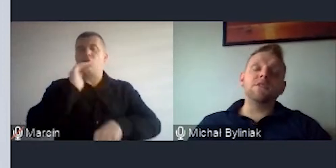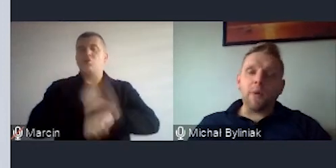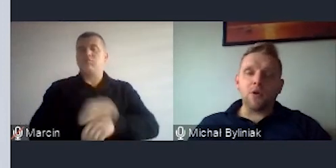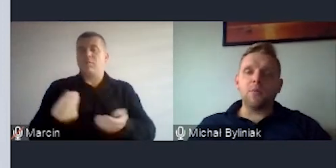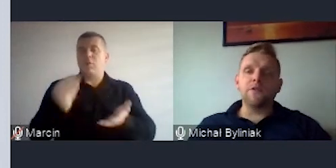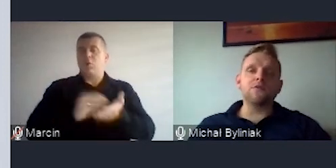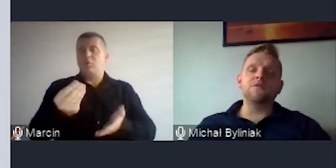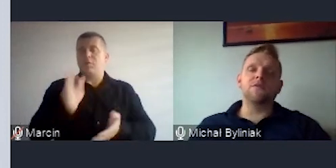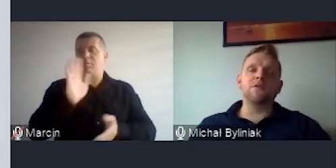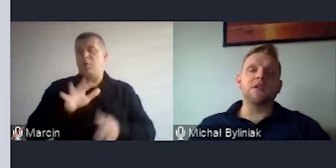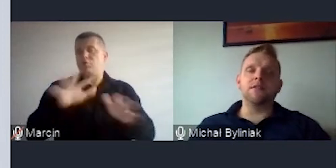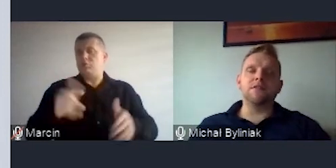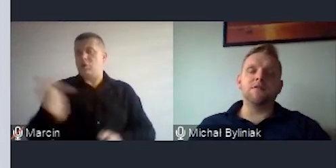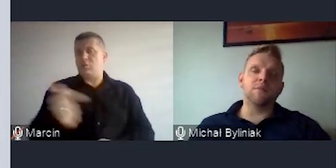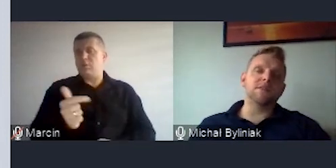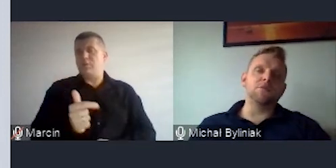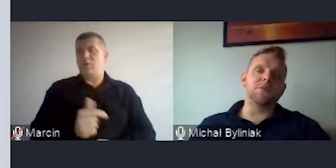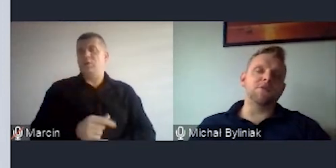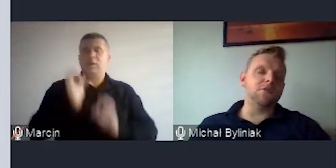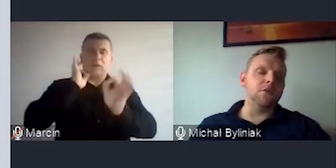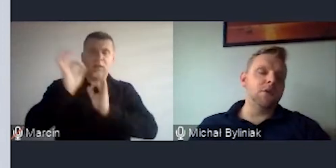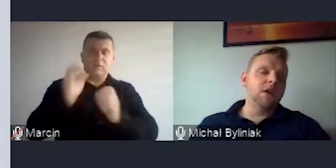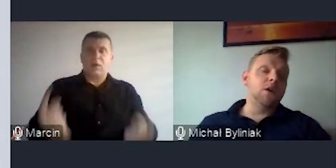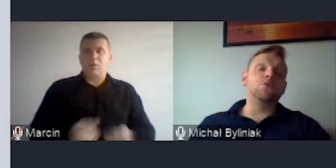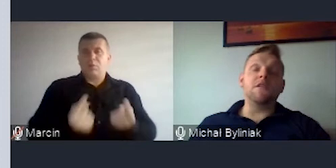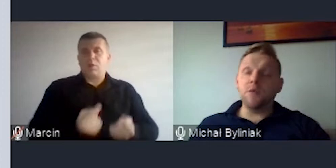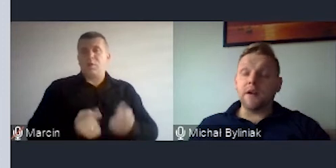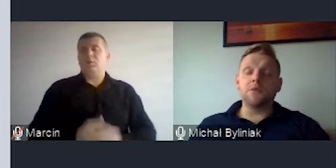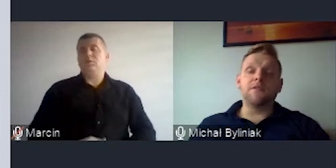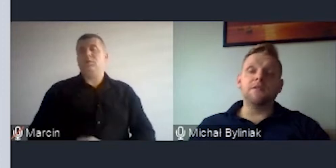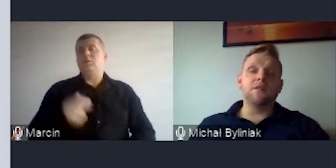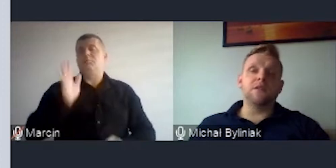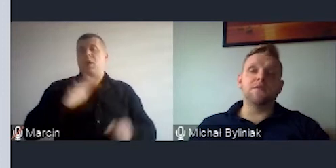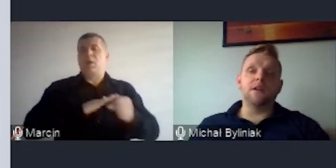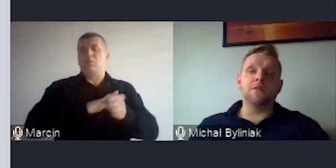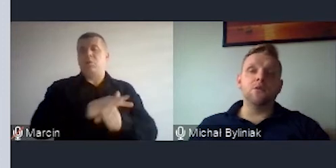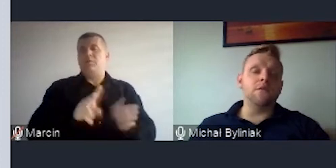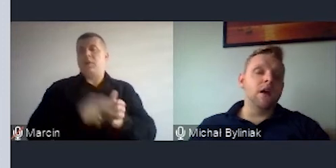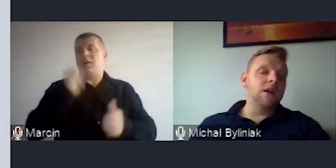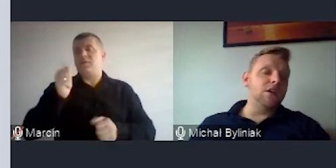Macie sporo obowiązków wiązanych z informacja i promocja, które wpływają na kwalifikowalność wydatków